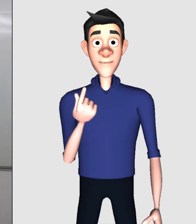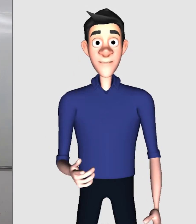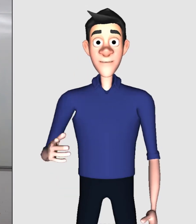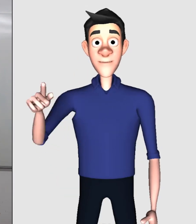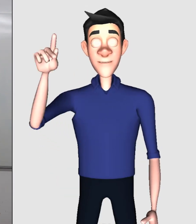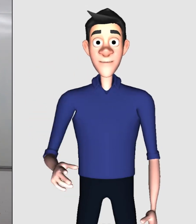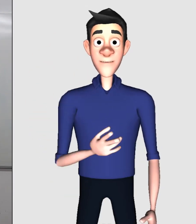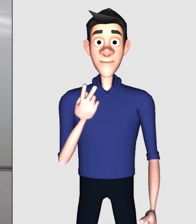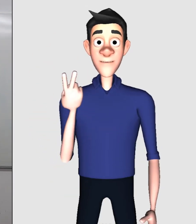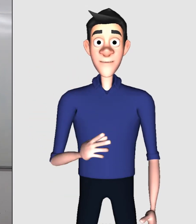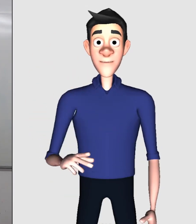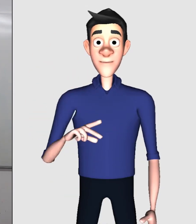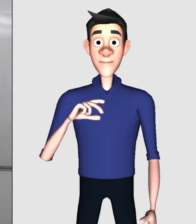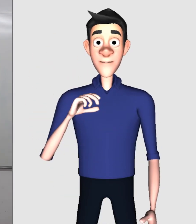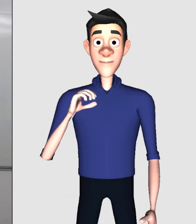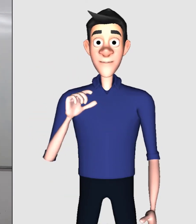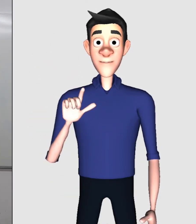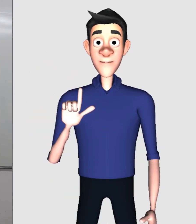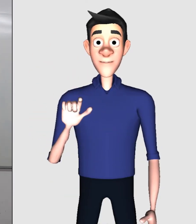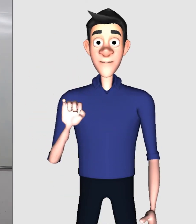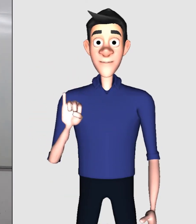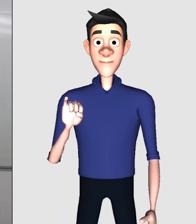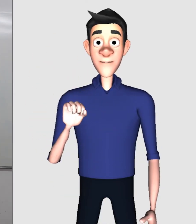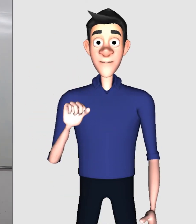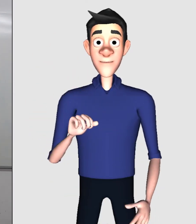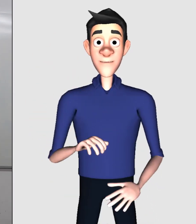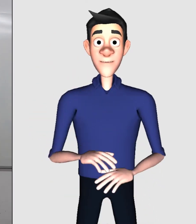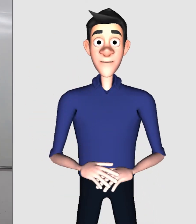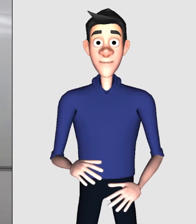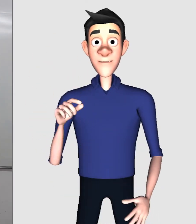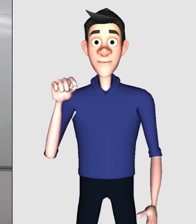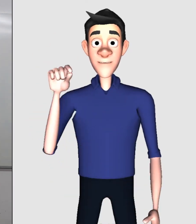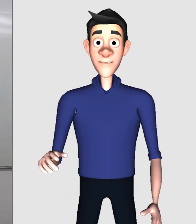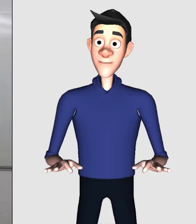Por que a corda passa por dois lados, enquanto em cima só tem uma direção